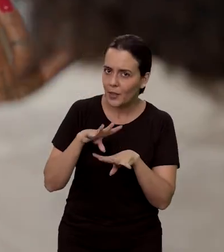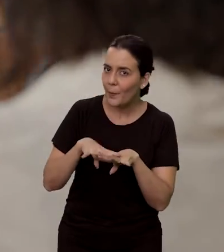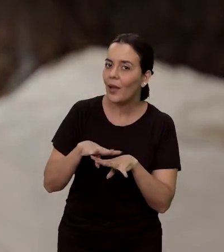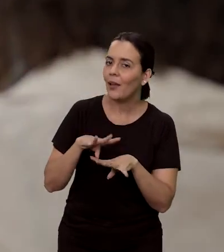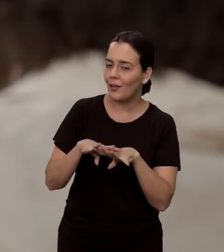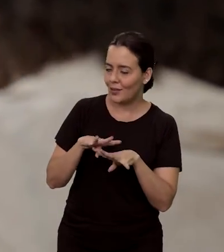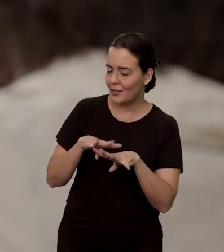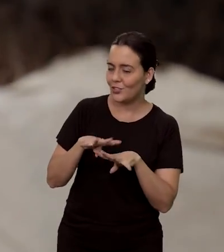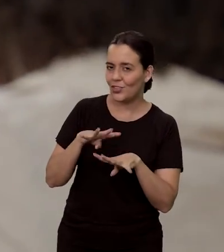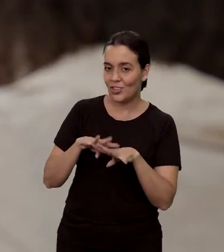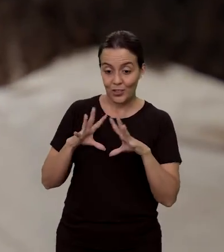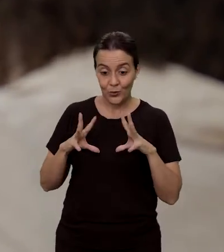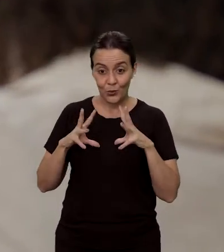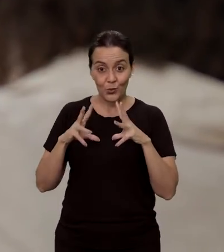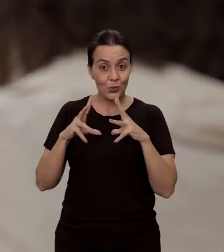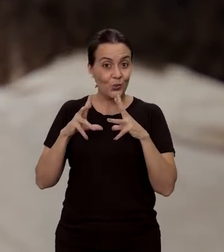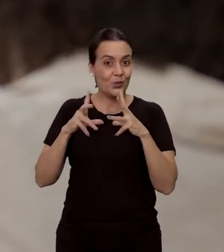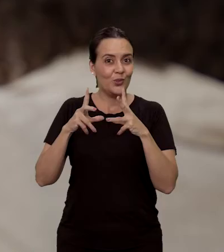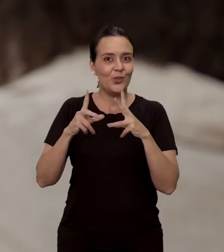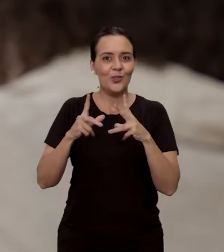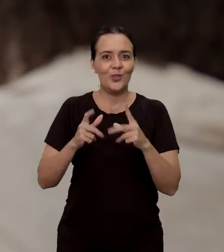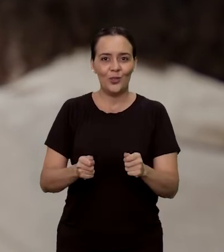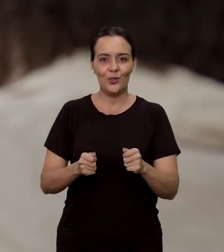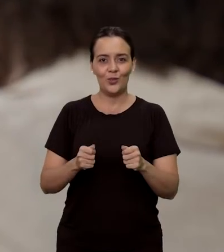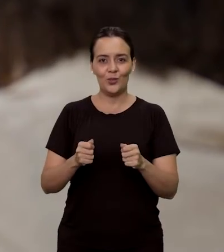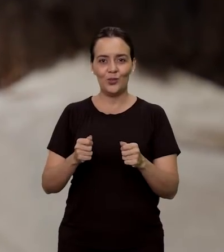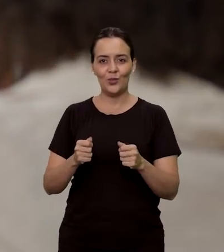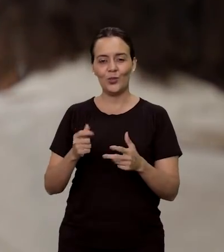Imagina, essas mulheres, a gente vê as mulheres que são baianas do acarajé,